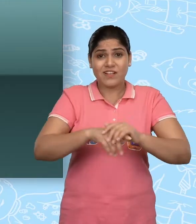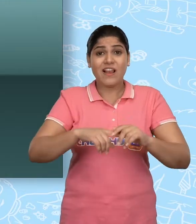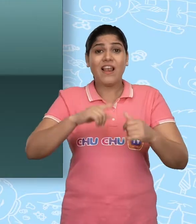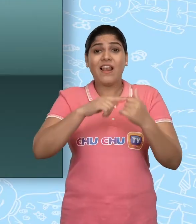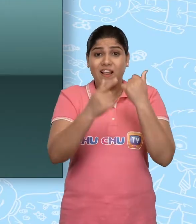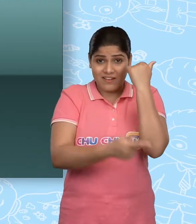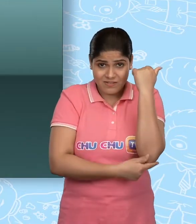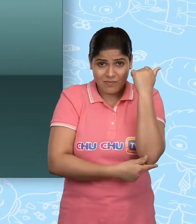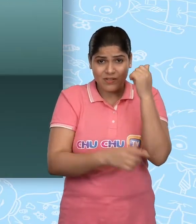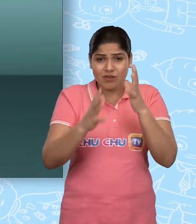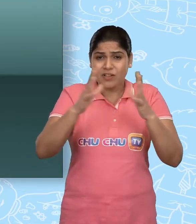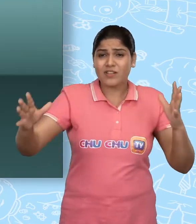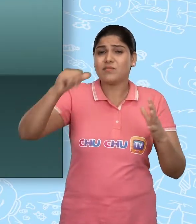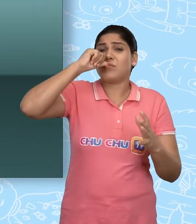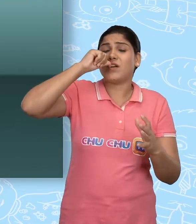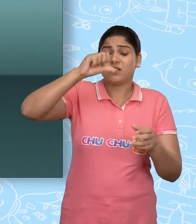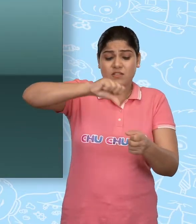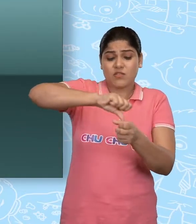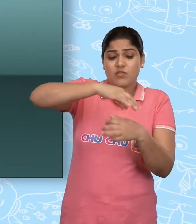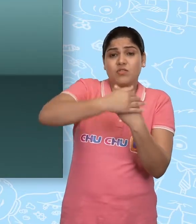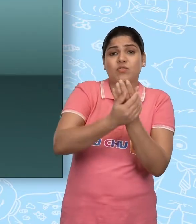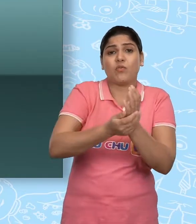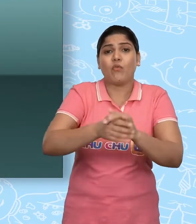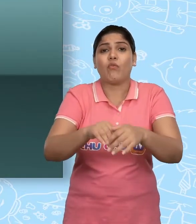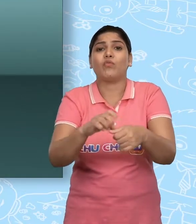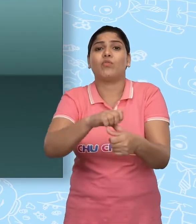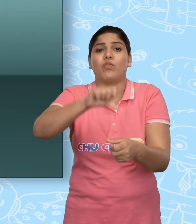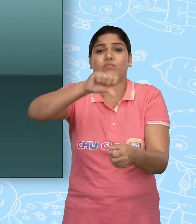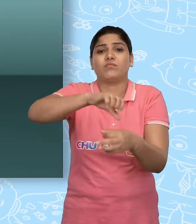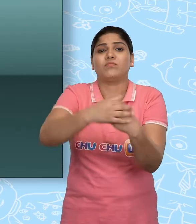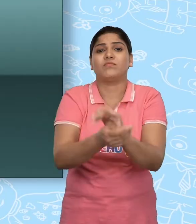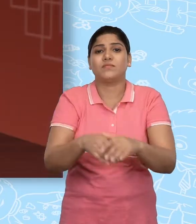आखीर में, ढेर सारे पानी के साथ हाथों को धो लो.